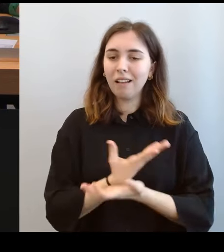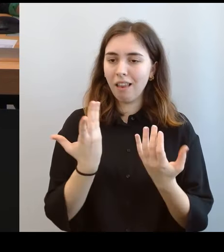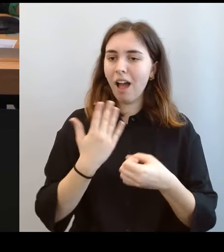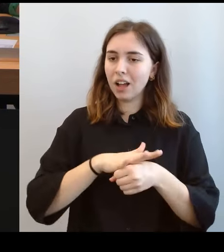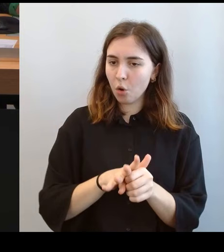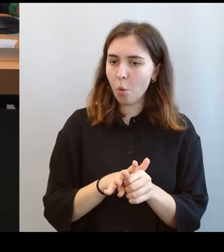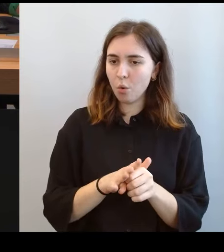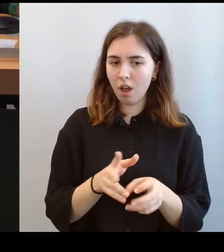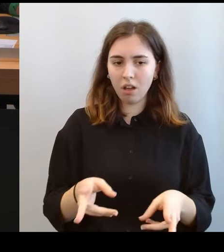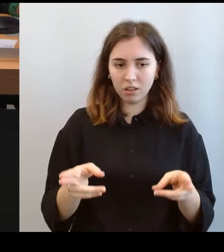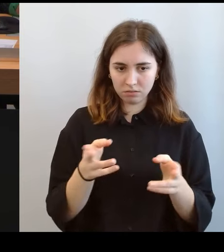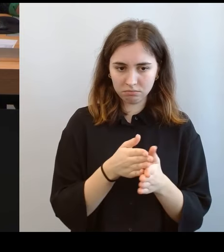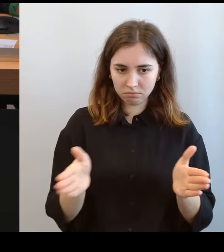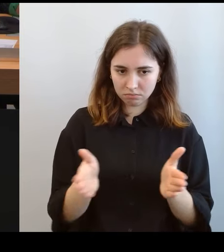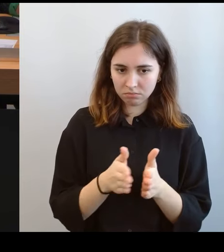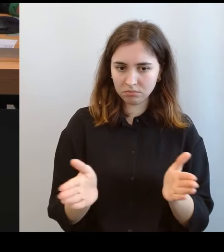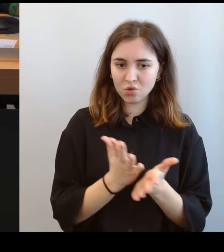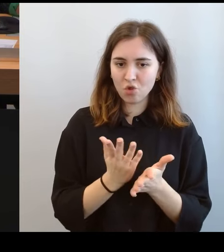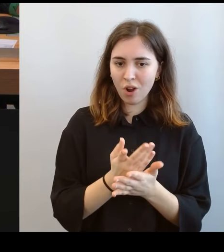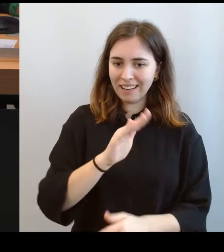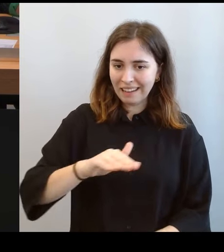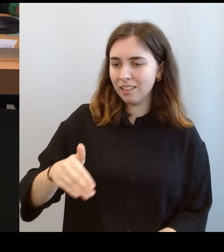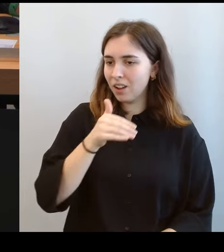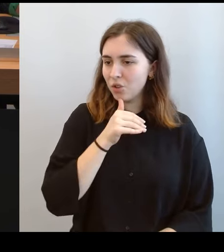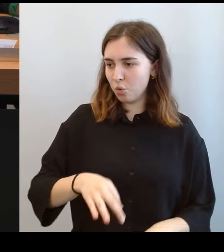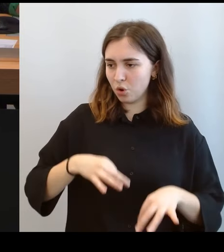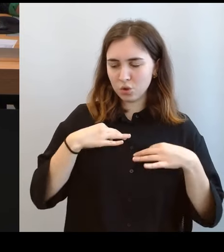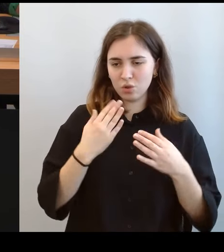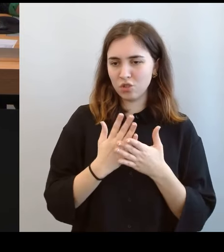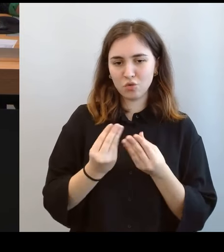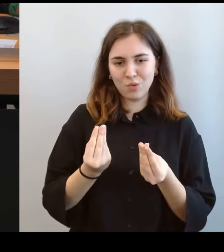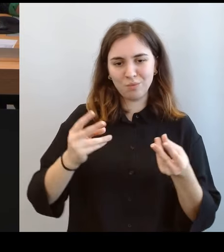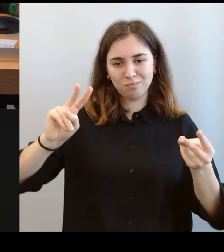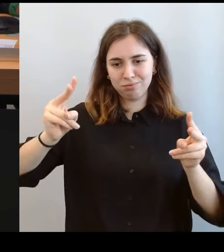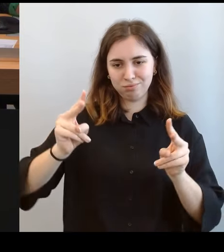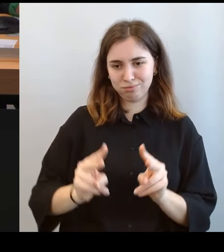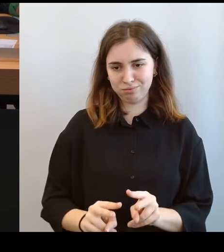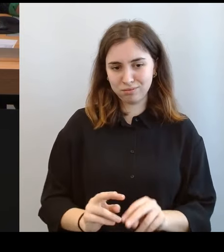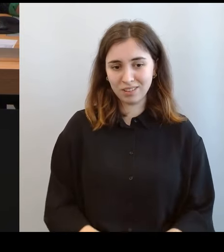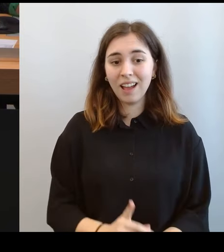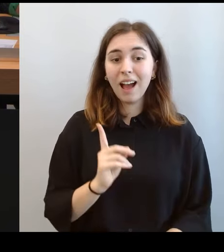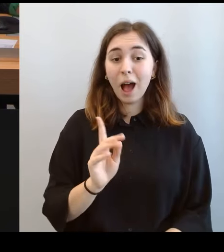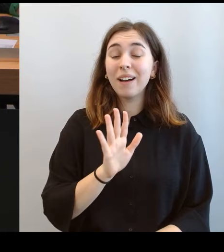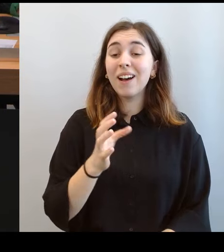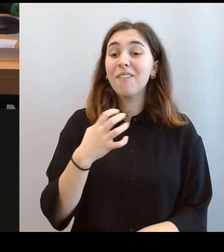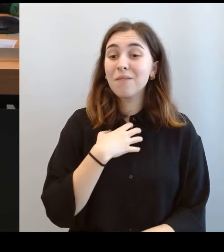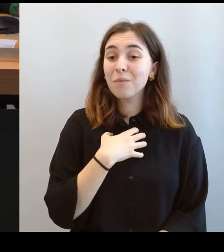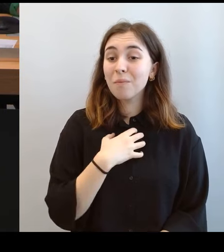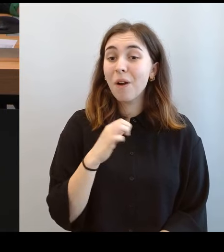ausgewirkt haben, eine Folge ihrer Corona-Politik gegenüber den Menschen in diesem Land, im Übrigen.